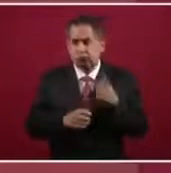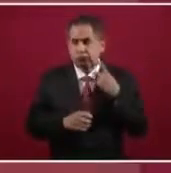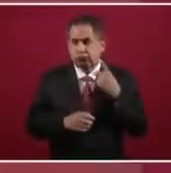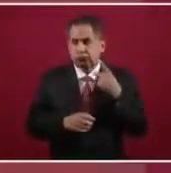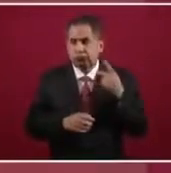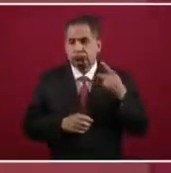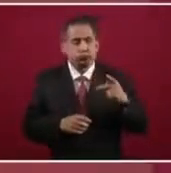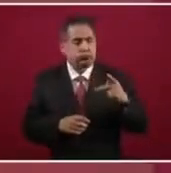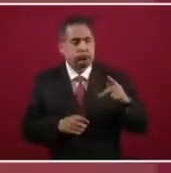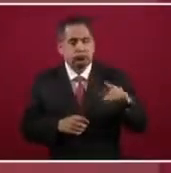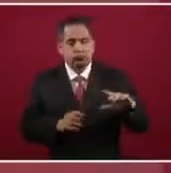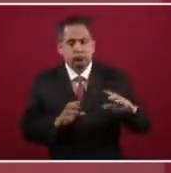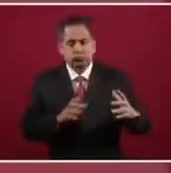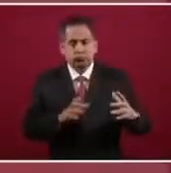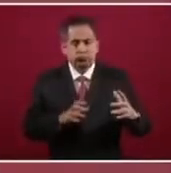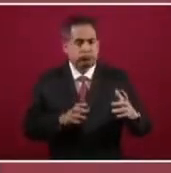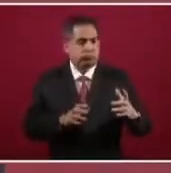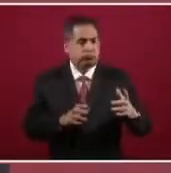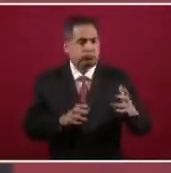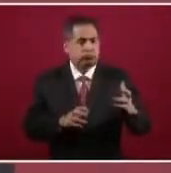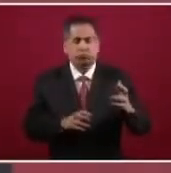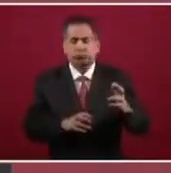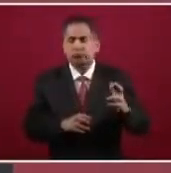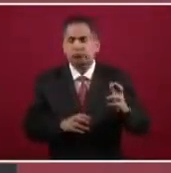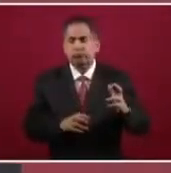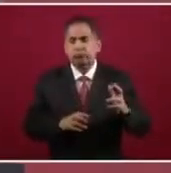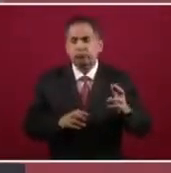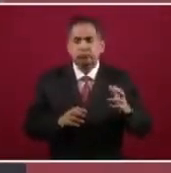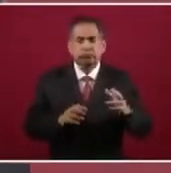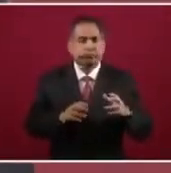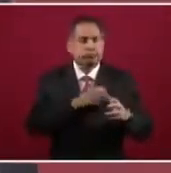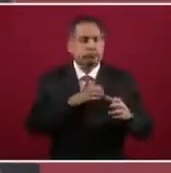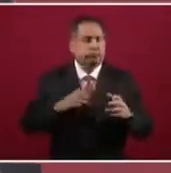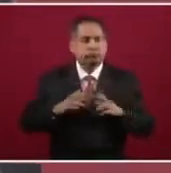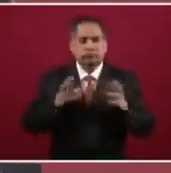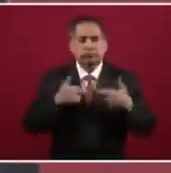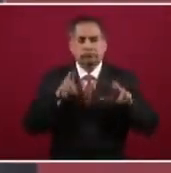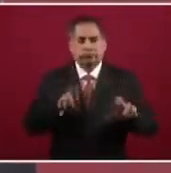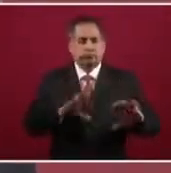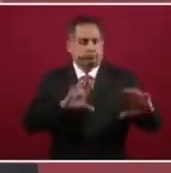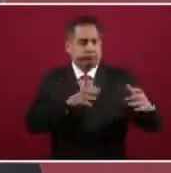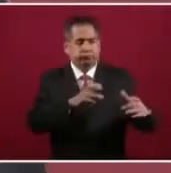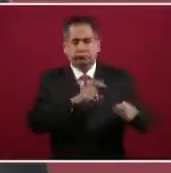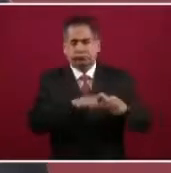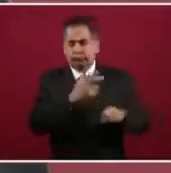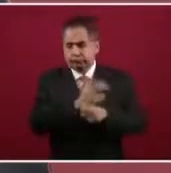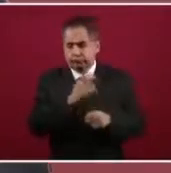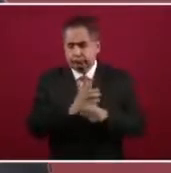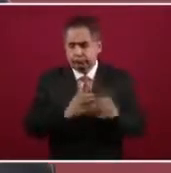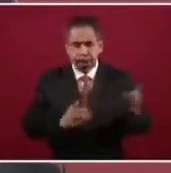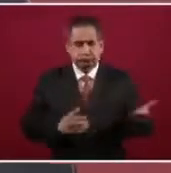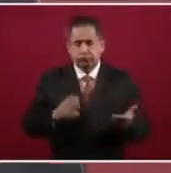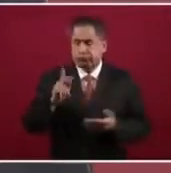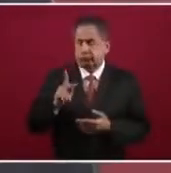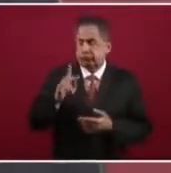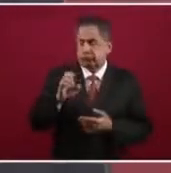los representantes, la Cámara de Representantes de Estados Unidos, a la señora Pelosi, voy